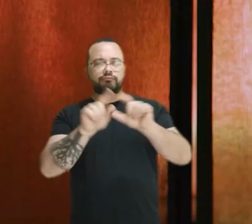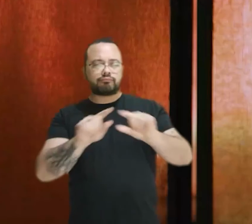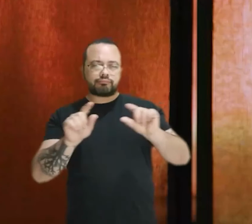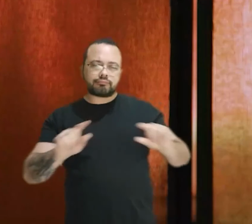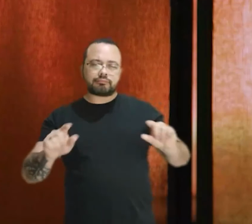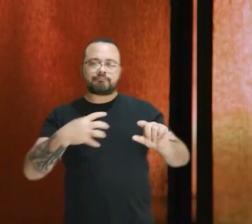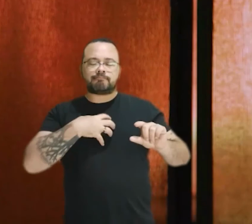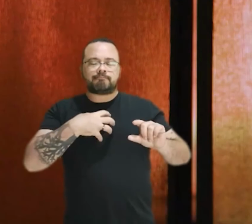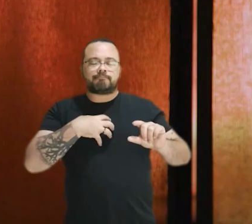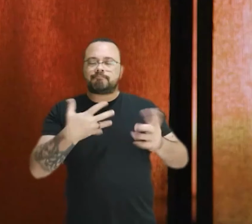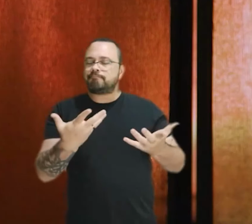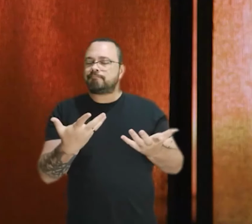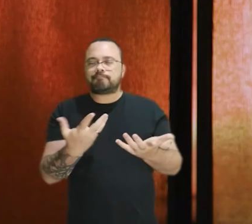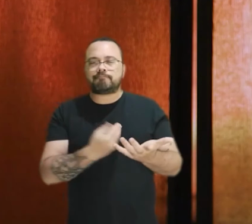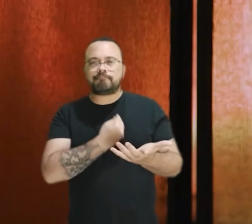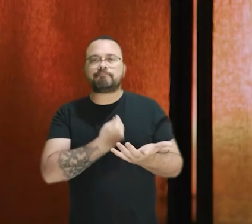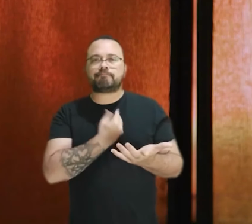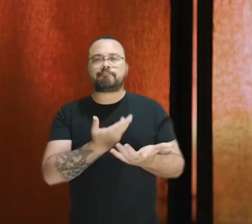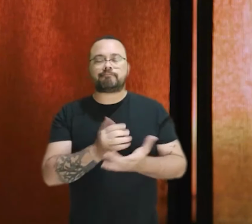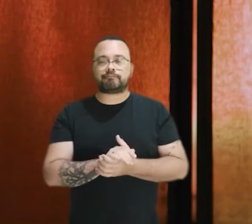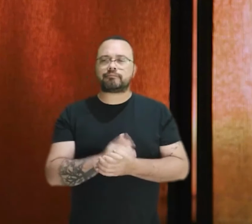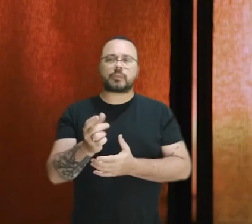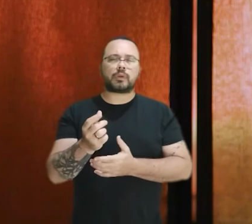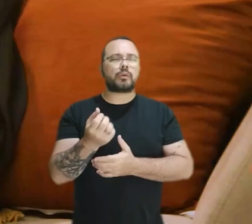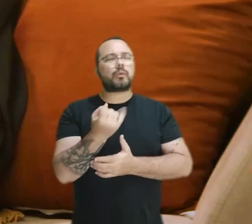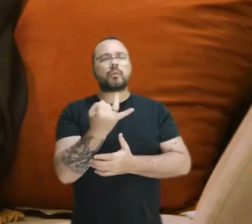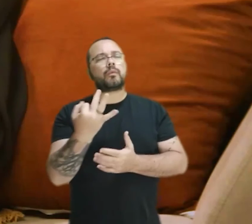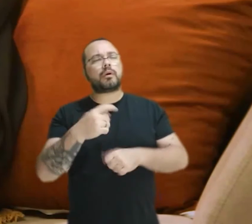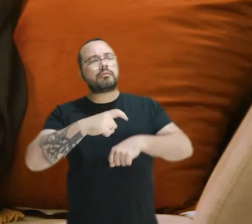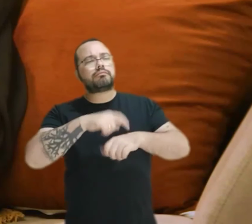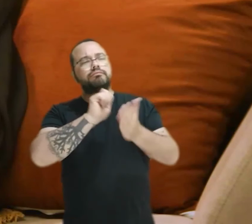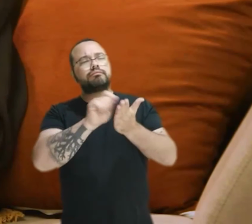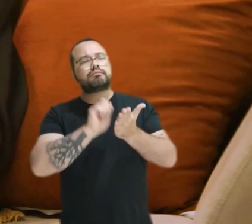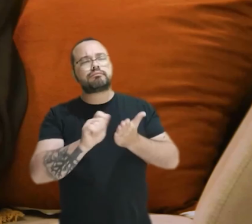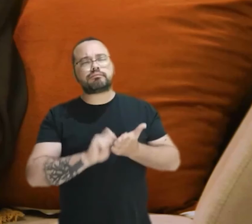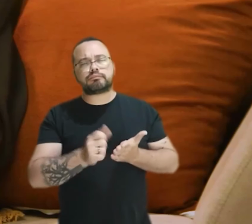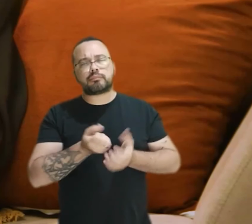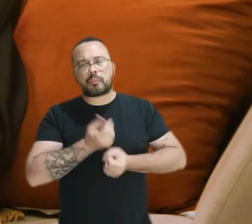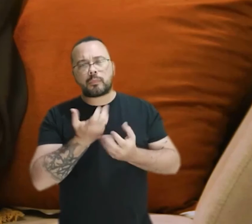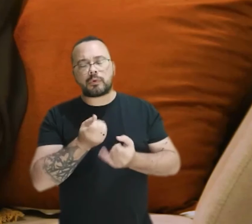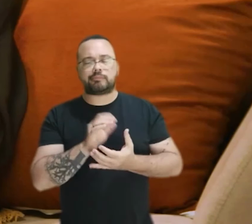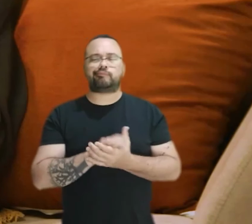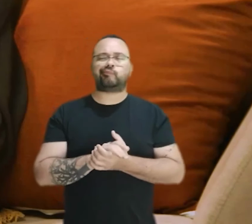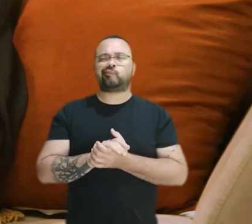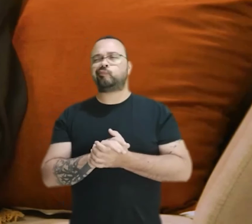E há quanto tempo você escreve poesia? Eu não sei dizer exatamente,